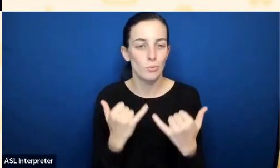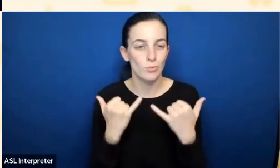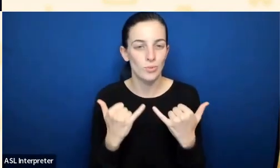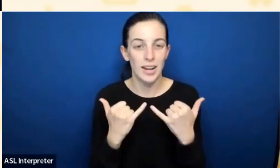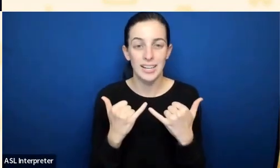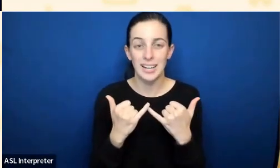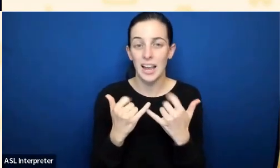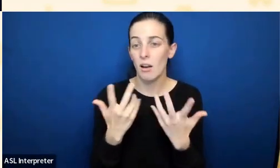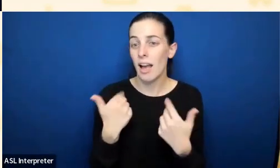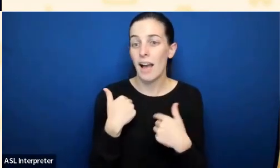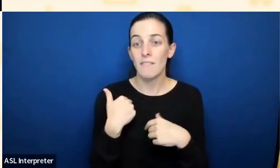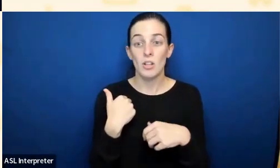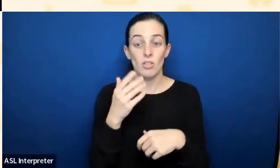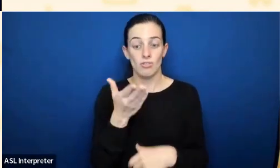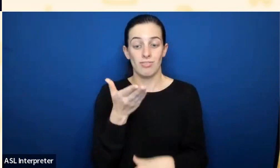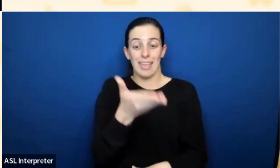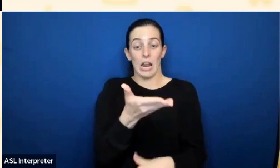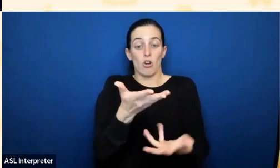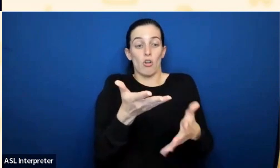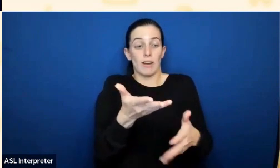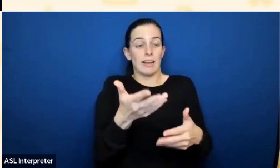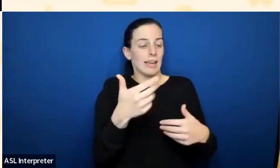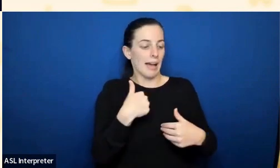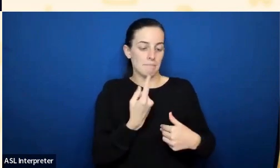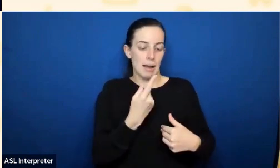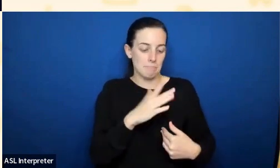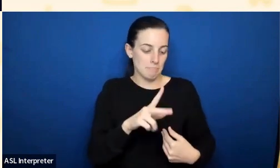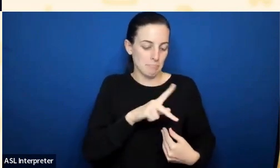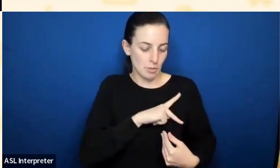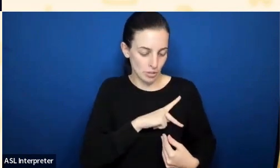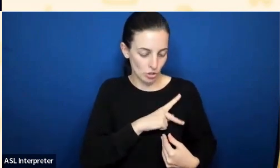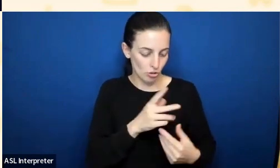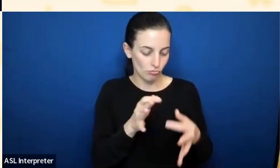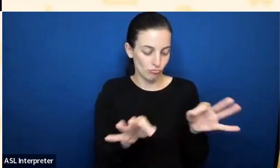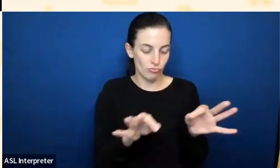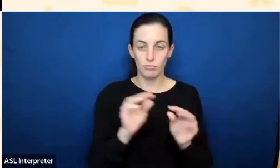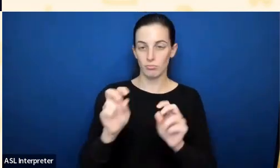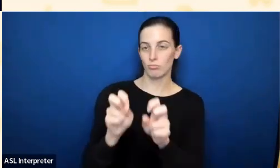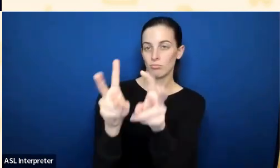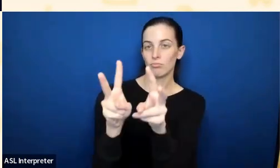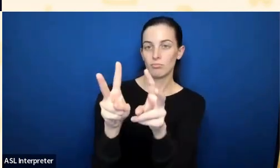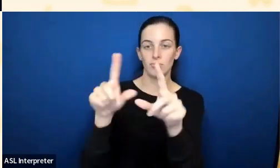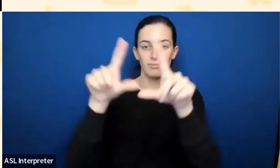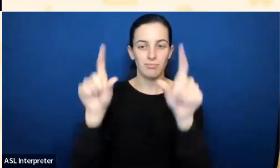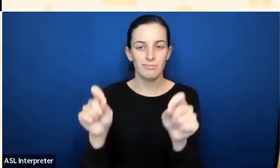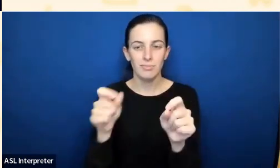por un bloque personalizado, puedo hacer lo que necesite, no tengo que crear algún tipo de plantilla de encabezado personalizada, no tengo que hacer nada.